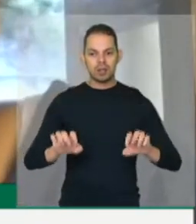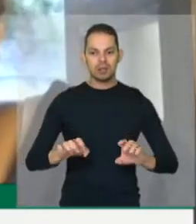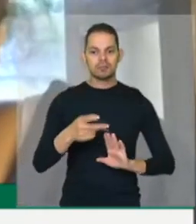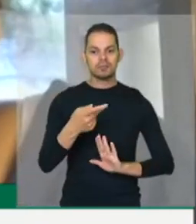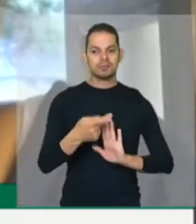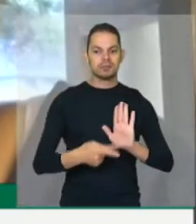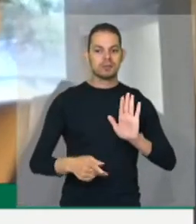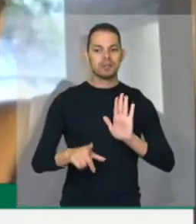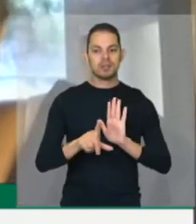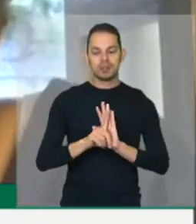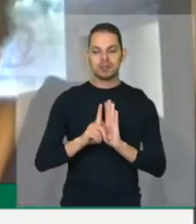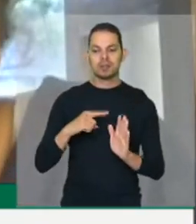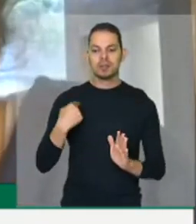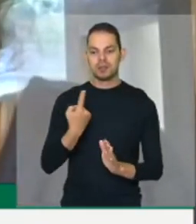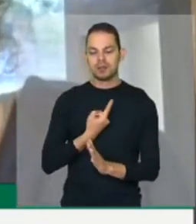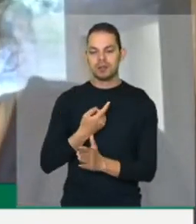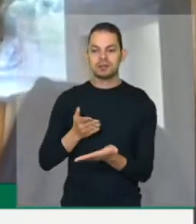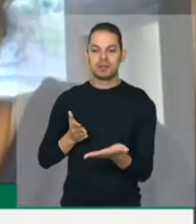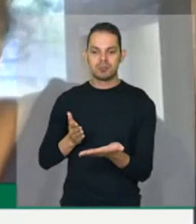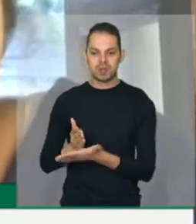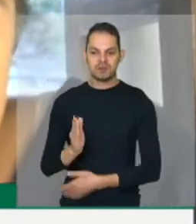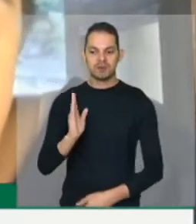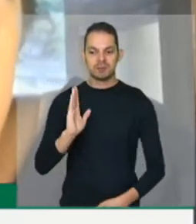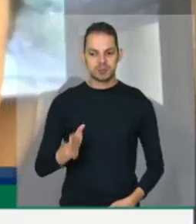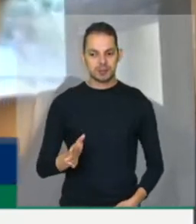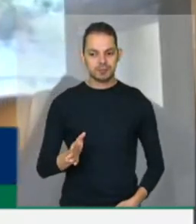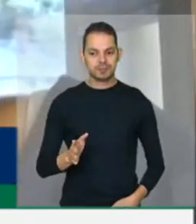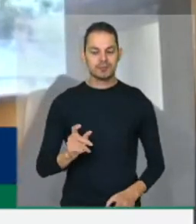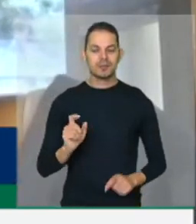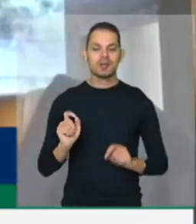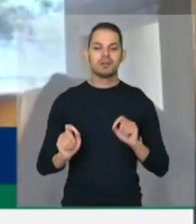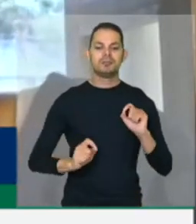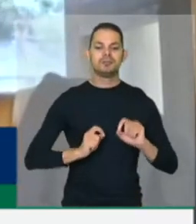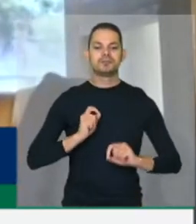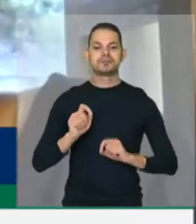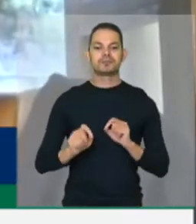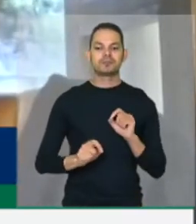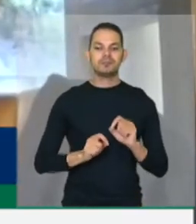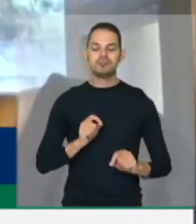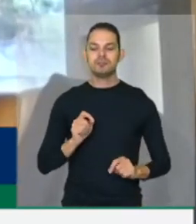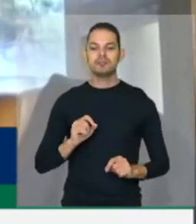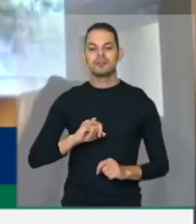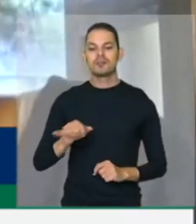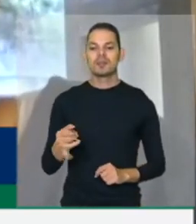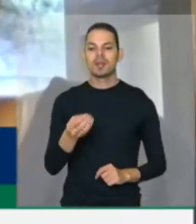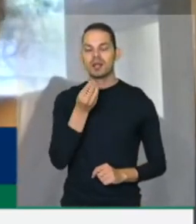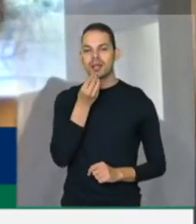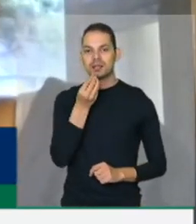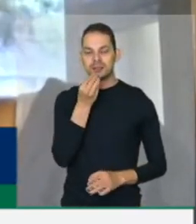ESTRUTURA ESSE PL, QUE APROVAMOS... ANTERIORMENTE ERA A... POSSIBILIDADE DE TRAZER GARANTIAS SOCIAIS E ECONÔMICAS AOS TRABALHADORES